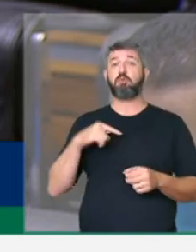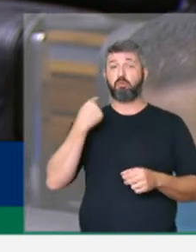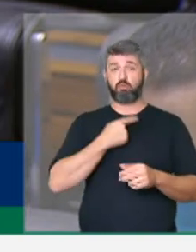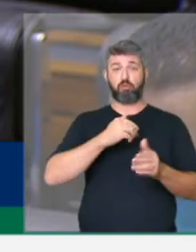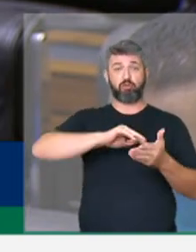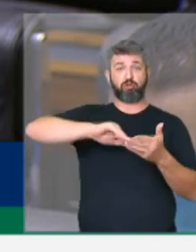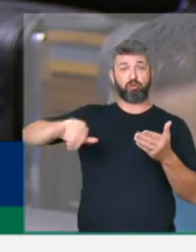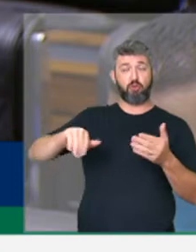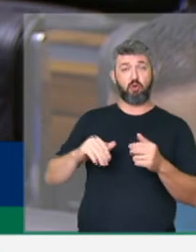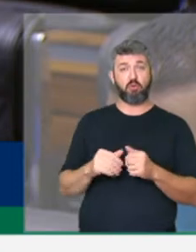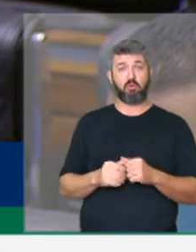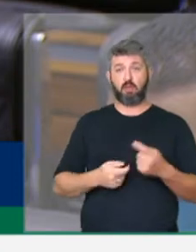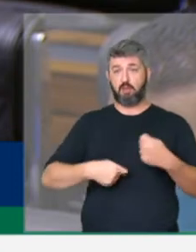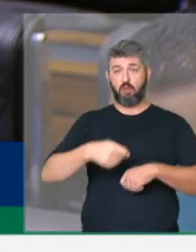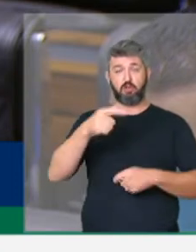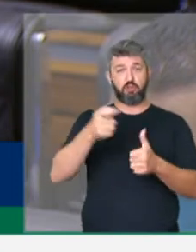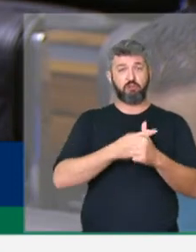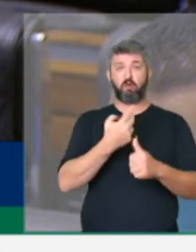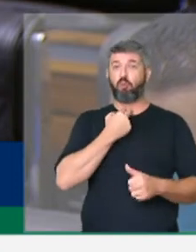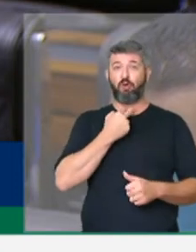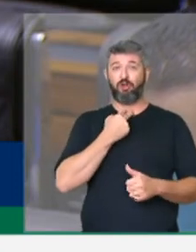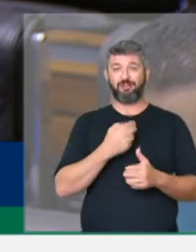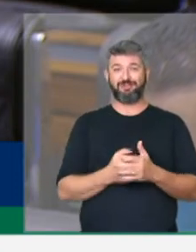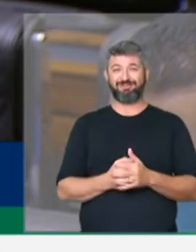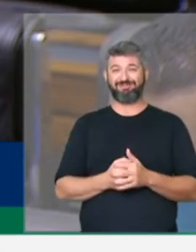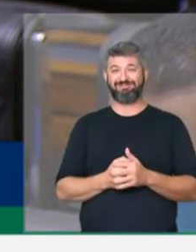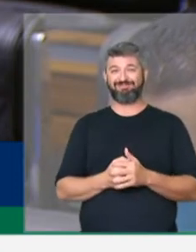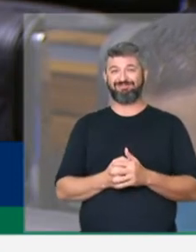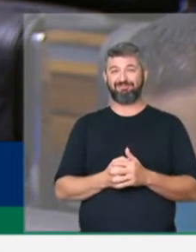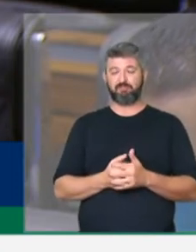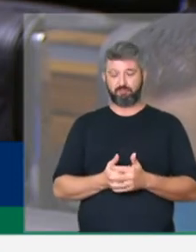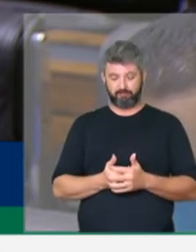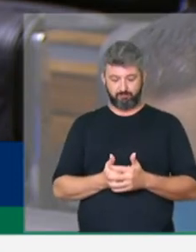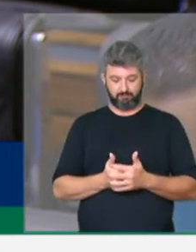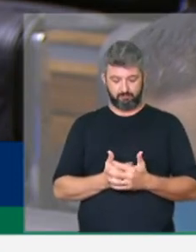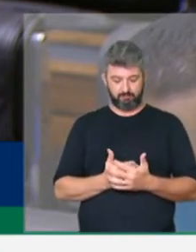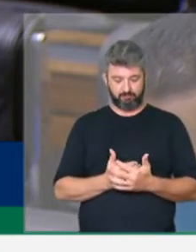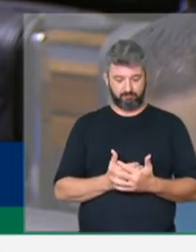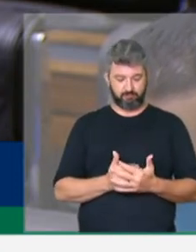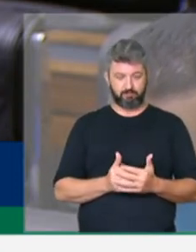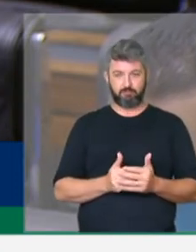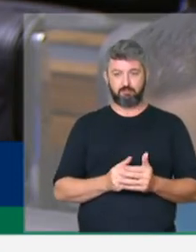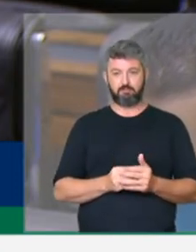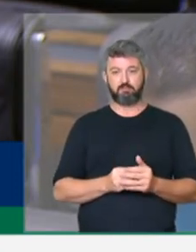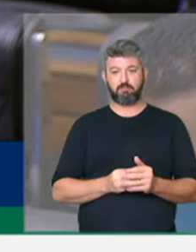DE SEREM RENEGOCIADAS AS DÍ VIDAS. O QUE A GENTE QUER É SALVAGUARDAR OS EMPRESÁRIOS DE BEM E GERAR EMPREGO. RETOMAR AS INICIATIVAS PRA QUE